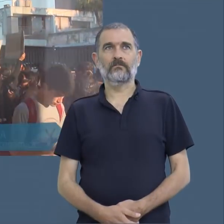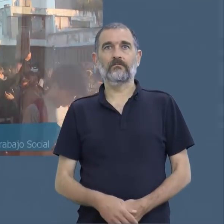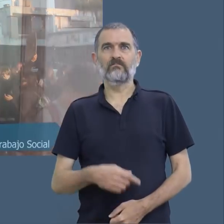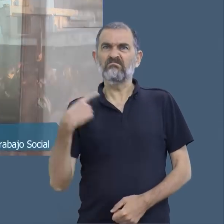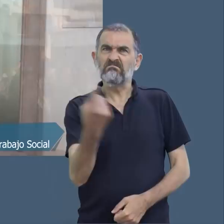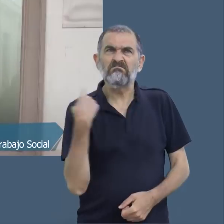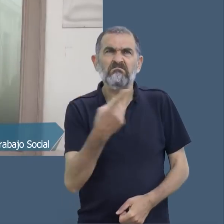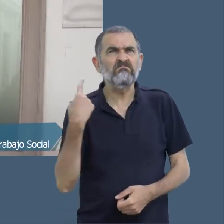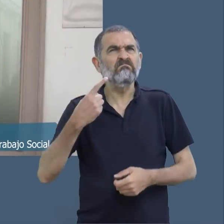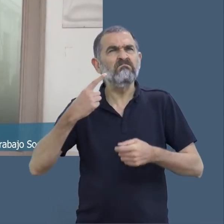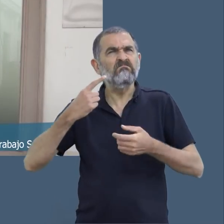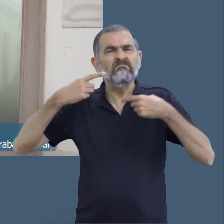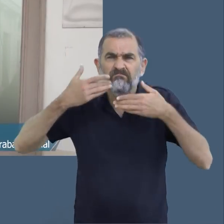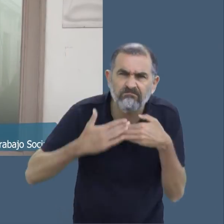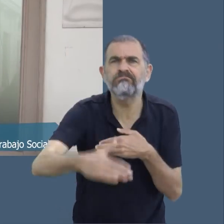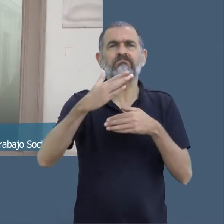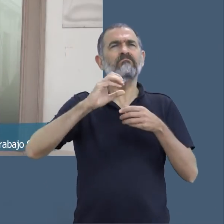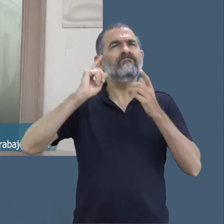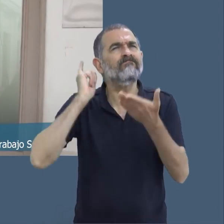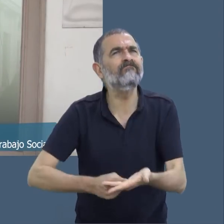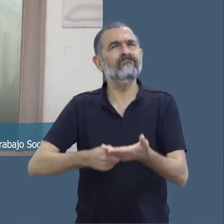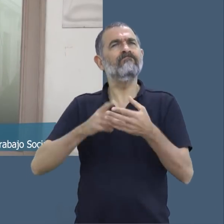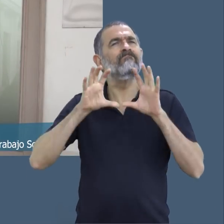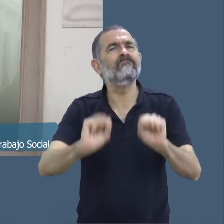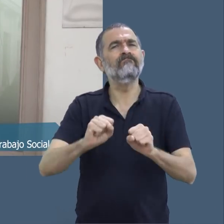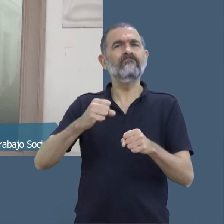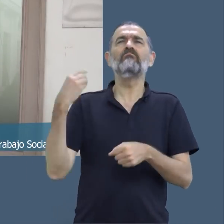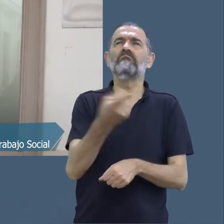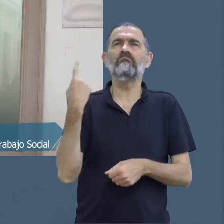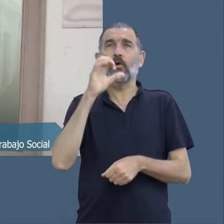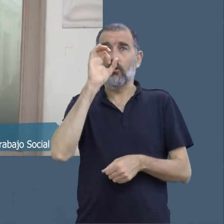Nosotros desde que iniciamos la toma hemos como tenido como referencia la oveja negra,